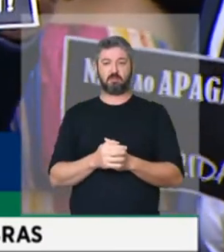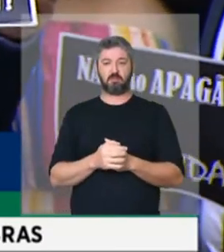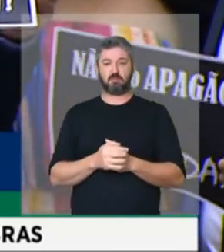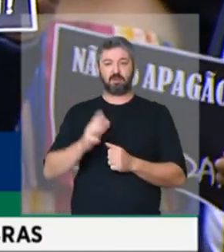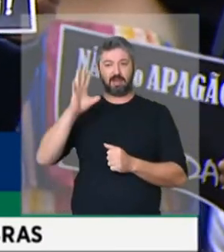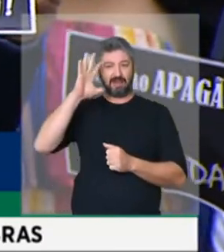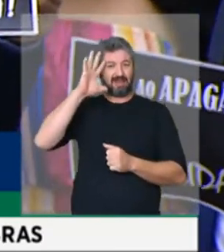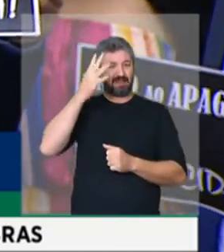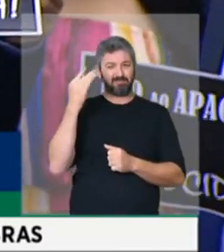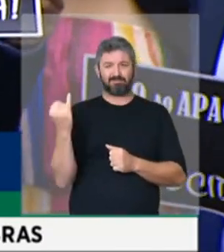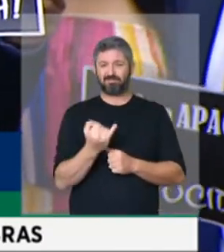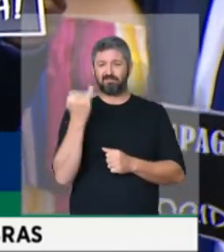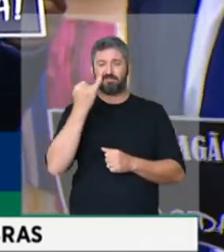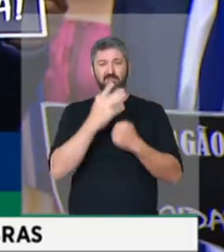O DESENVOLVIMENTO DO BRASIL. DECISIVA PRA NOSSA SEGURANÇA